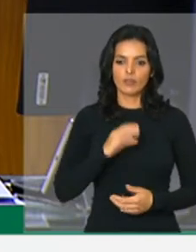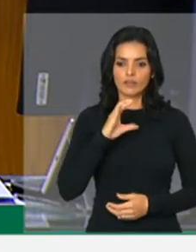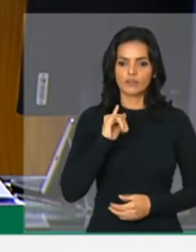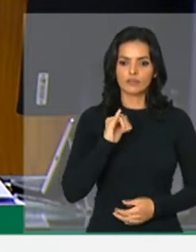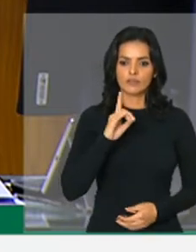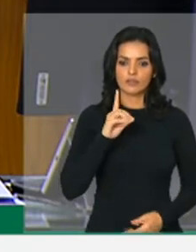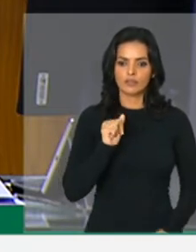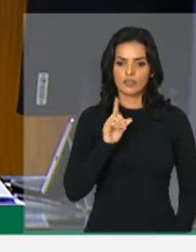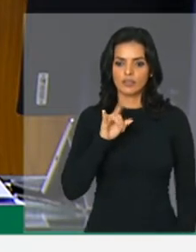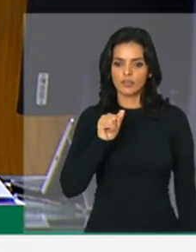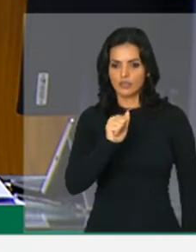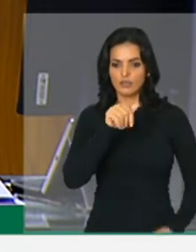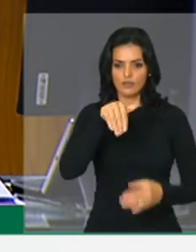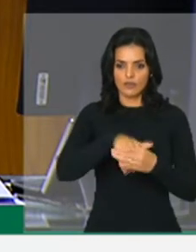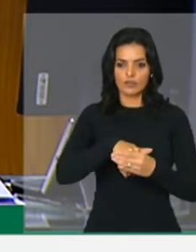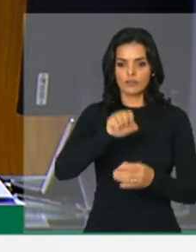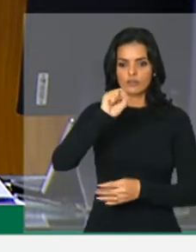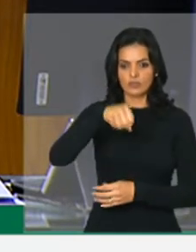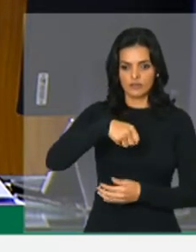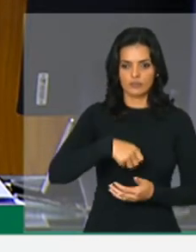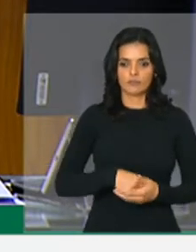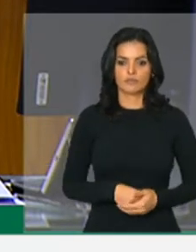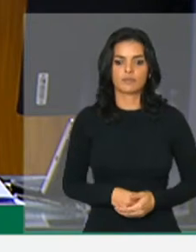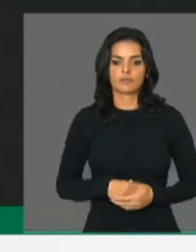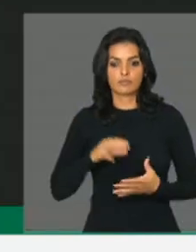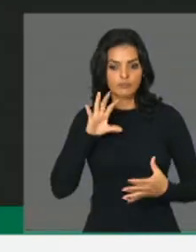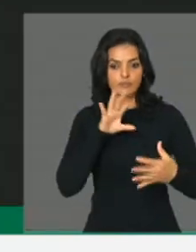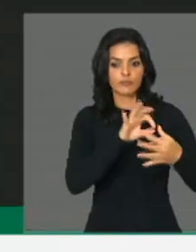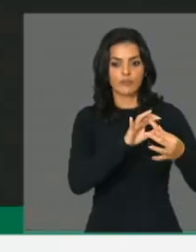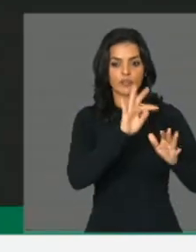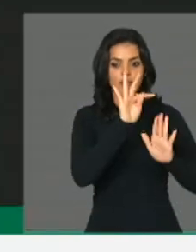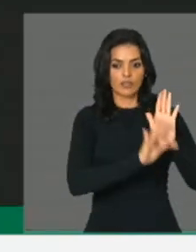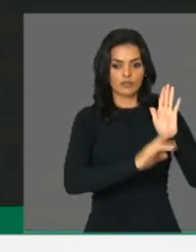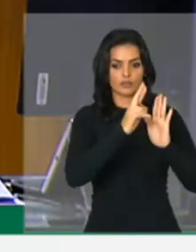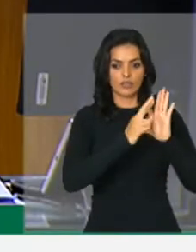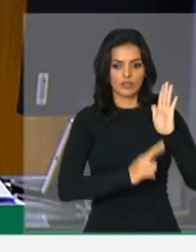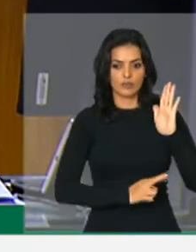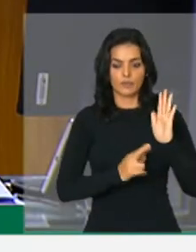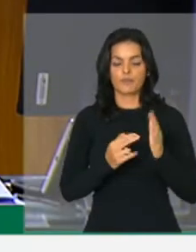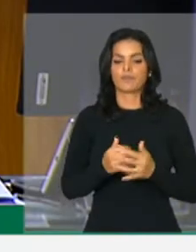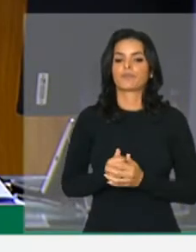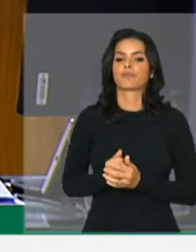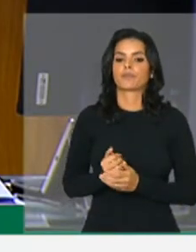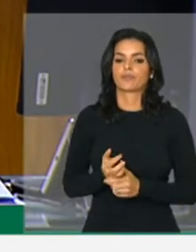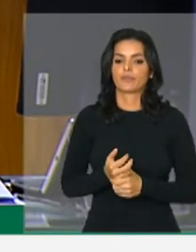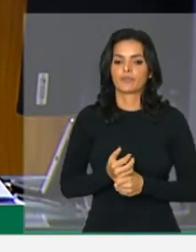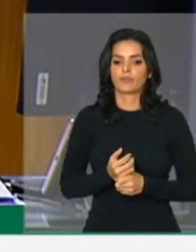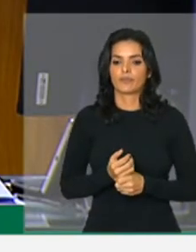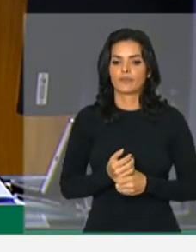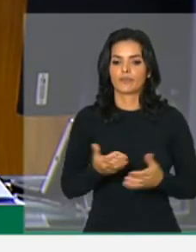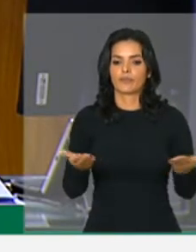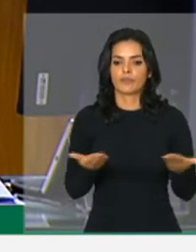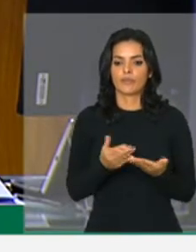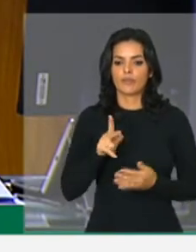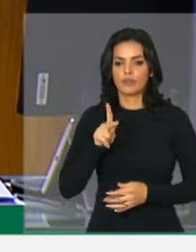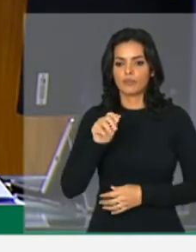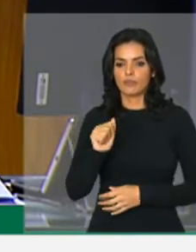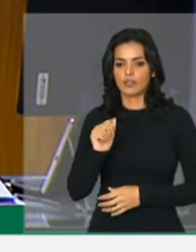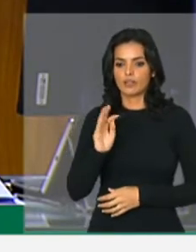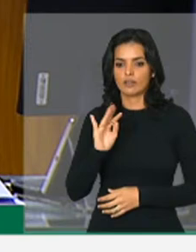TAMBÉM SIM. COMO ORIENTA A REDE? [DEPUTADA]: A REDE ORIENTA SIM AO TEXTO E NÃO AO DESTAQUE, JUSTAMENTE PARA QUE NÃO HAJA ESSA VOTAÇÃO EM